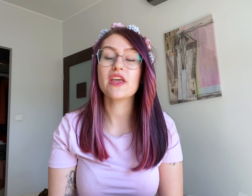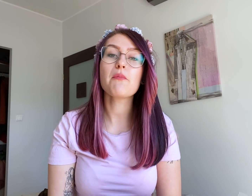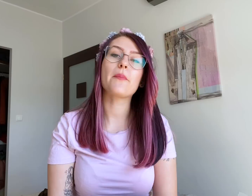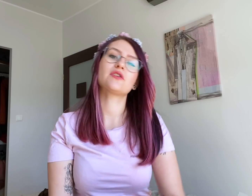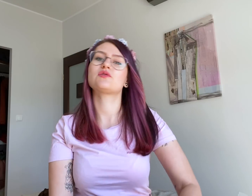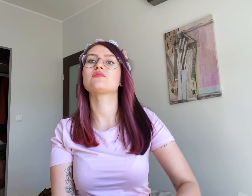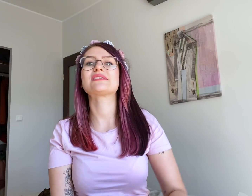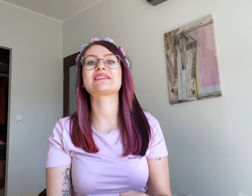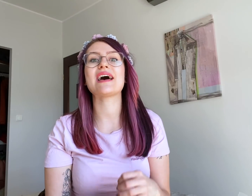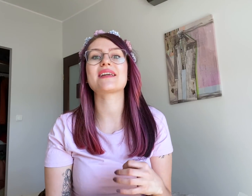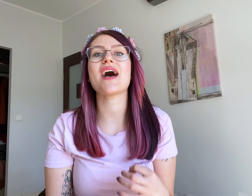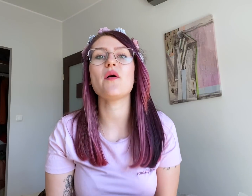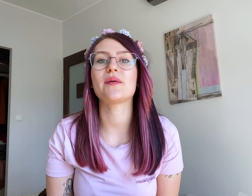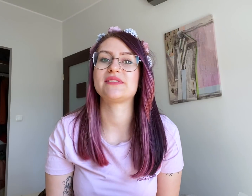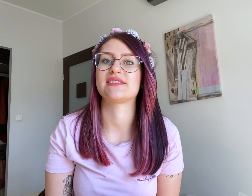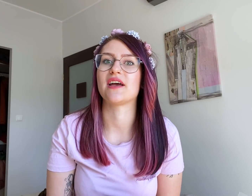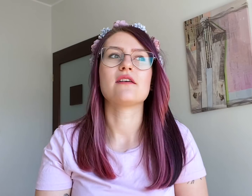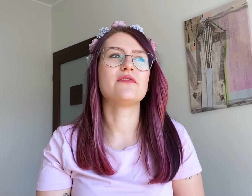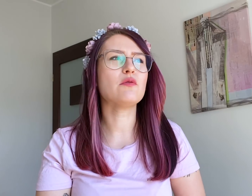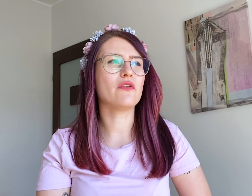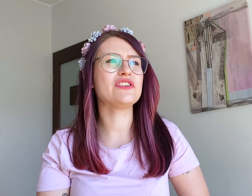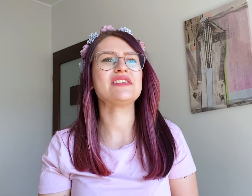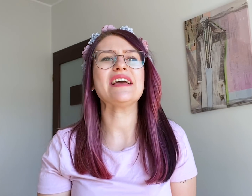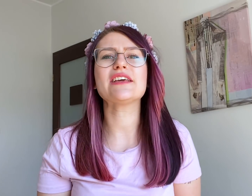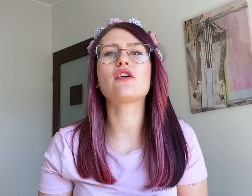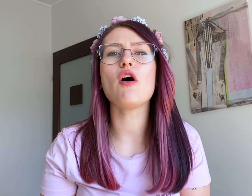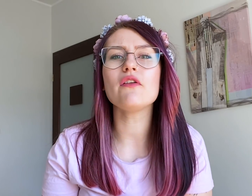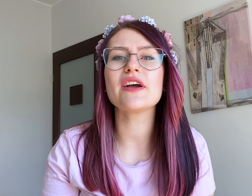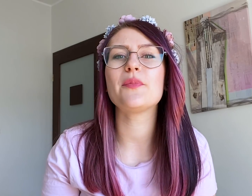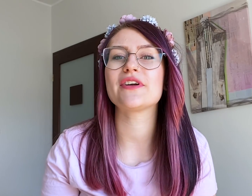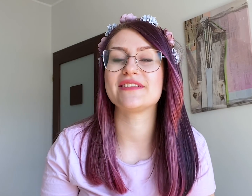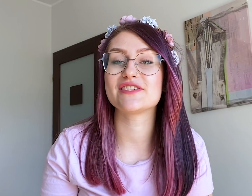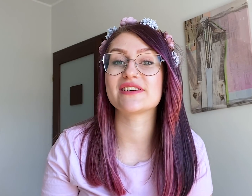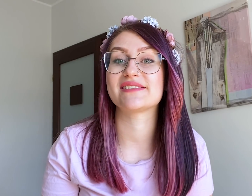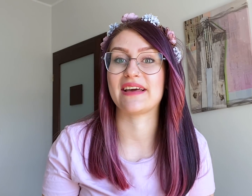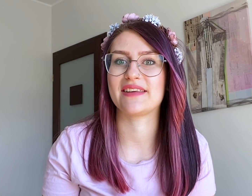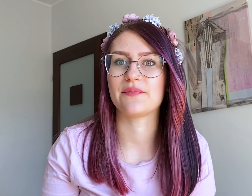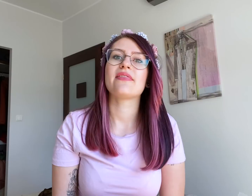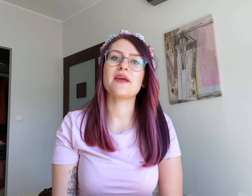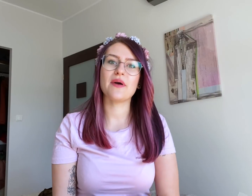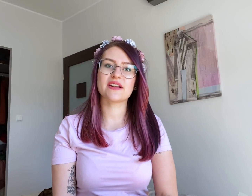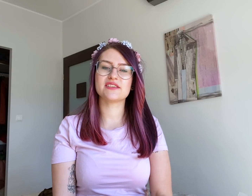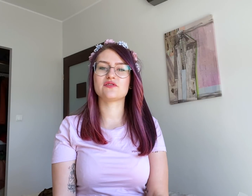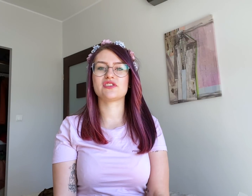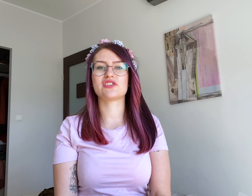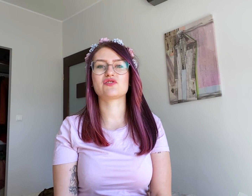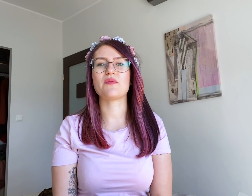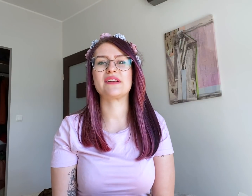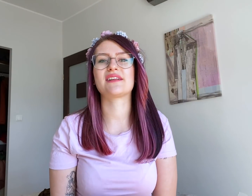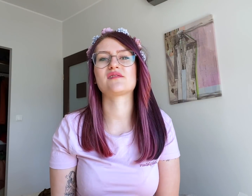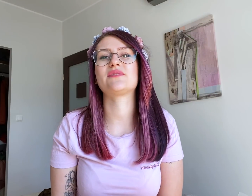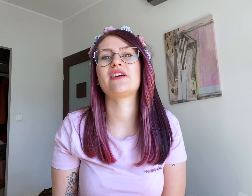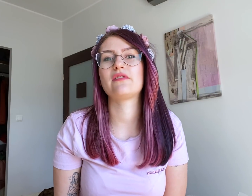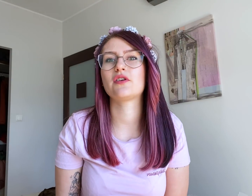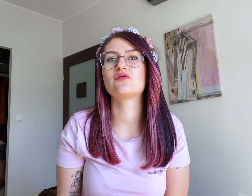I po prostu starałam się wyłowić jakiekolwiek pojedyncze znaki. Najbardziej to się cieszyłam, jak znalazłam takie vlogi,